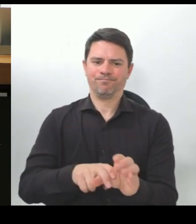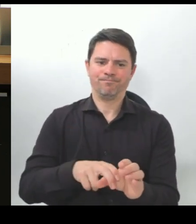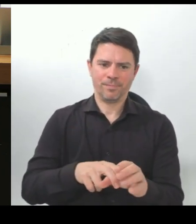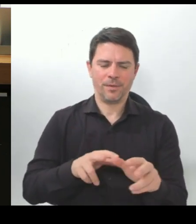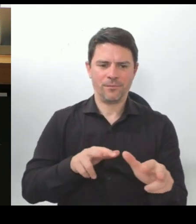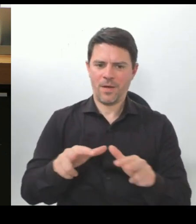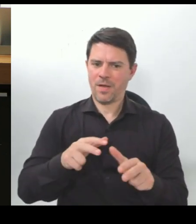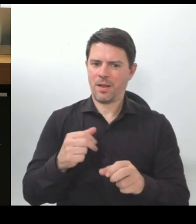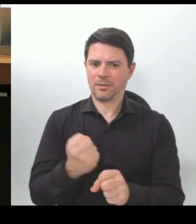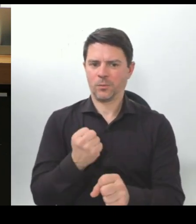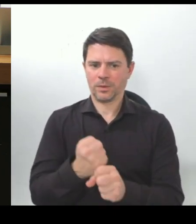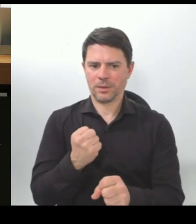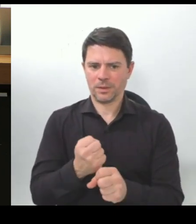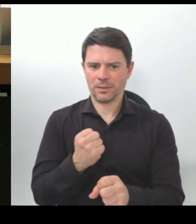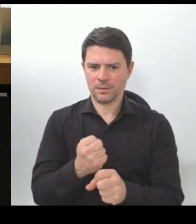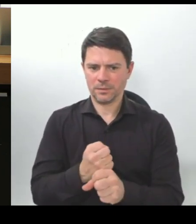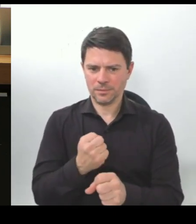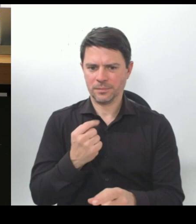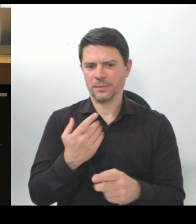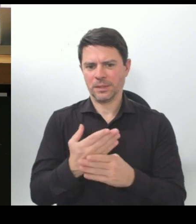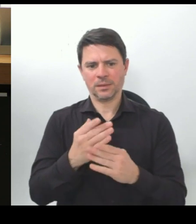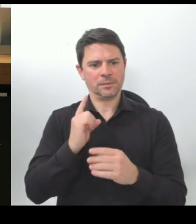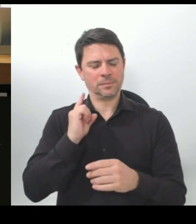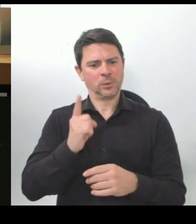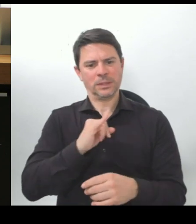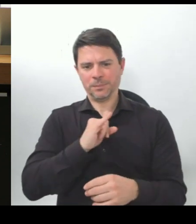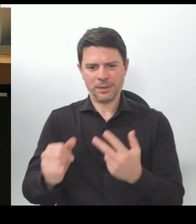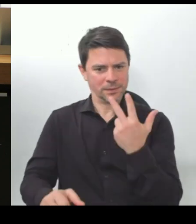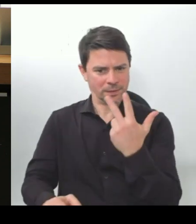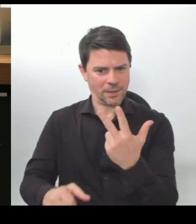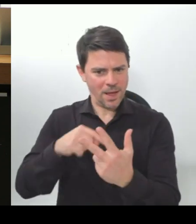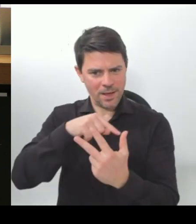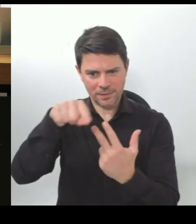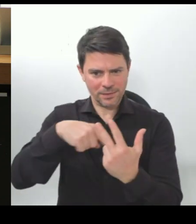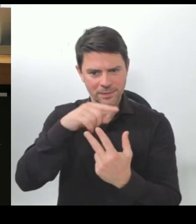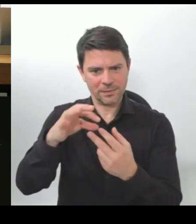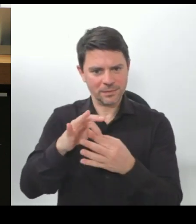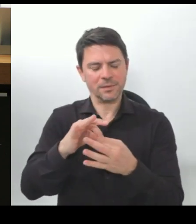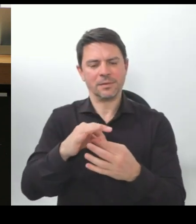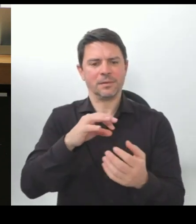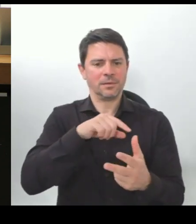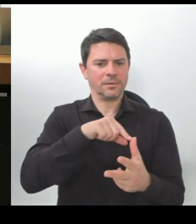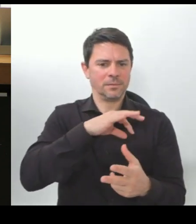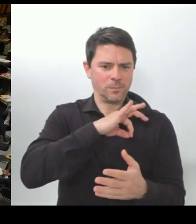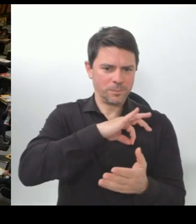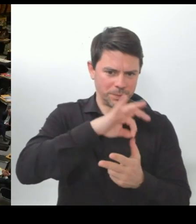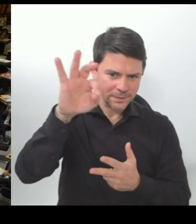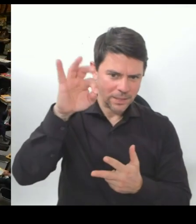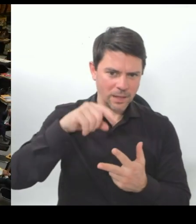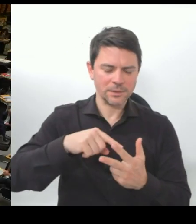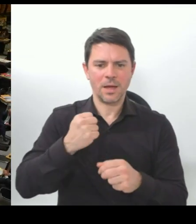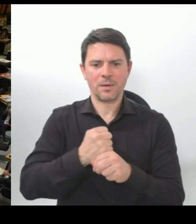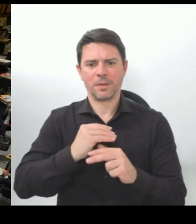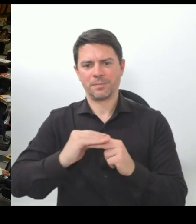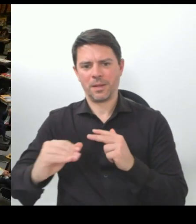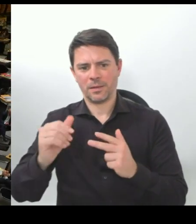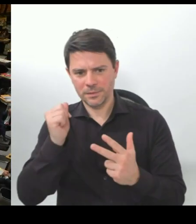Verantwortung für das eigene Handeln. All das ist in dem Antrag nicht enthalten, insofern vielen Dank für die Aufmerksamkeit.(Beifall) (Rednerwechsel)